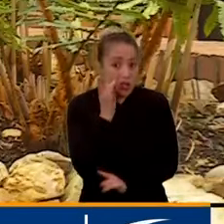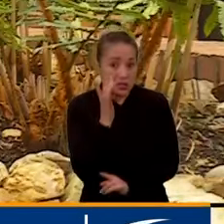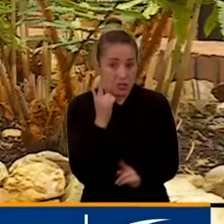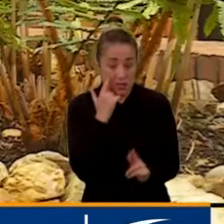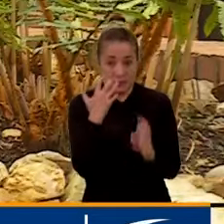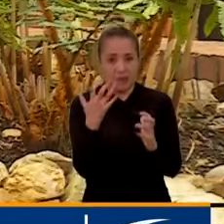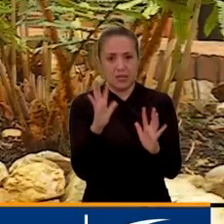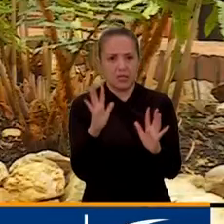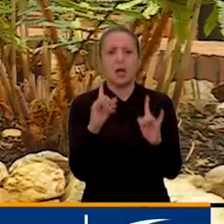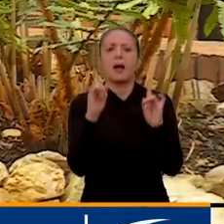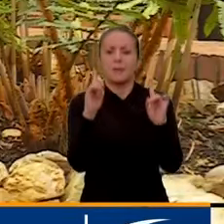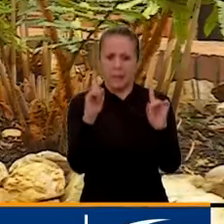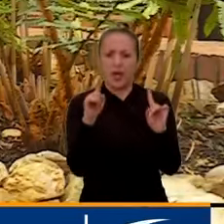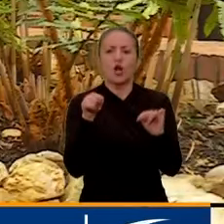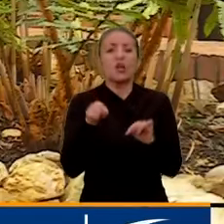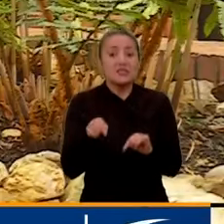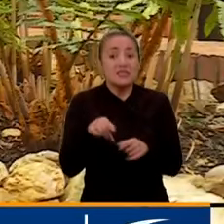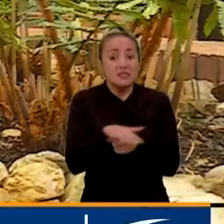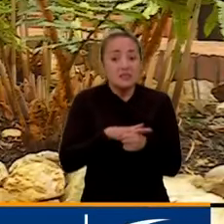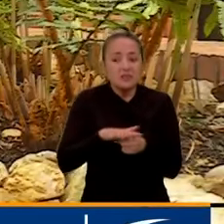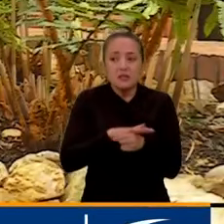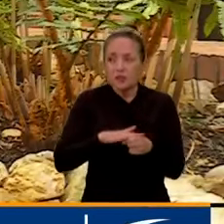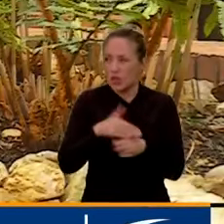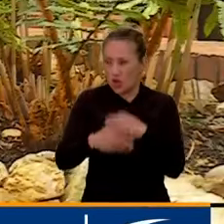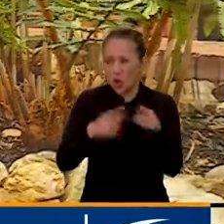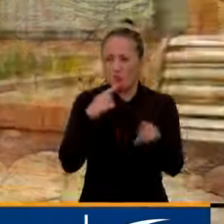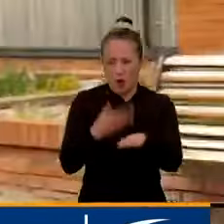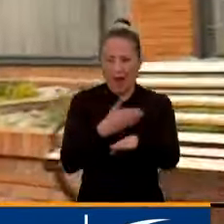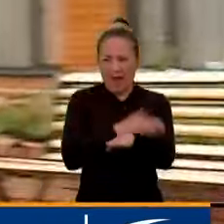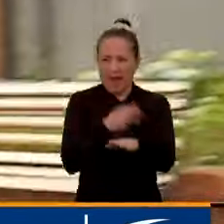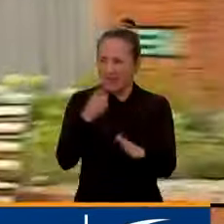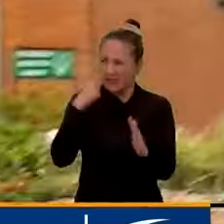de que tiene depresión, no